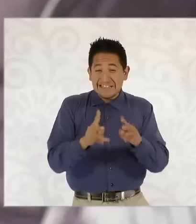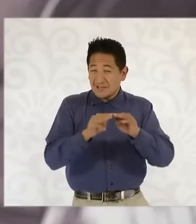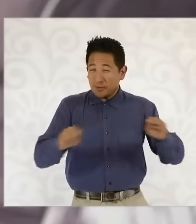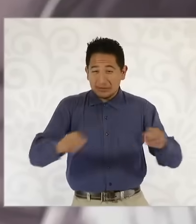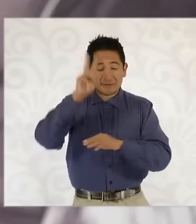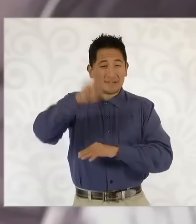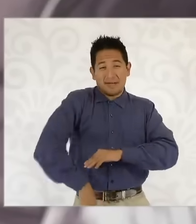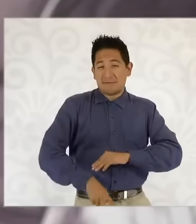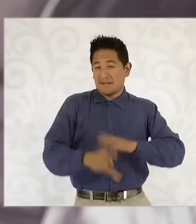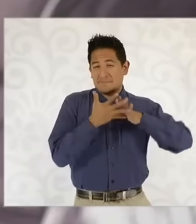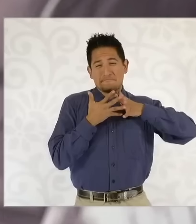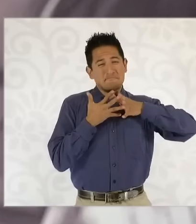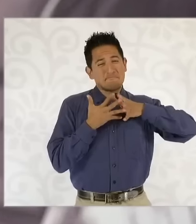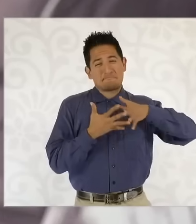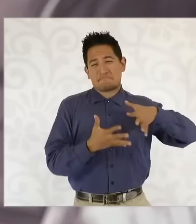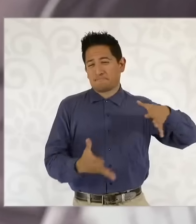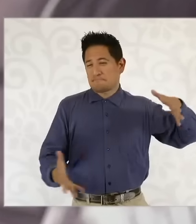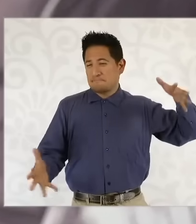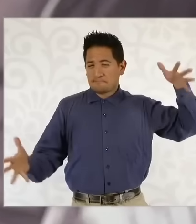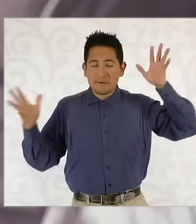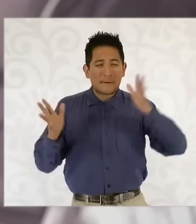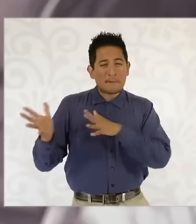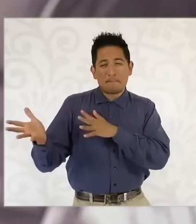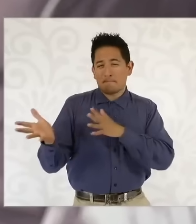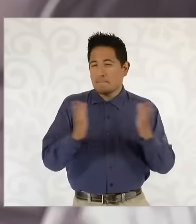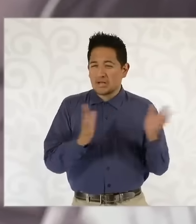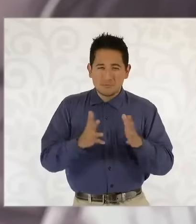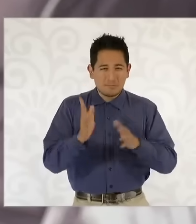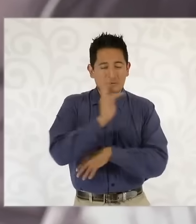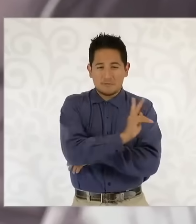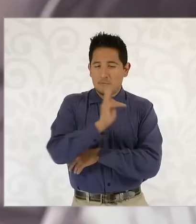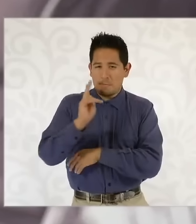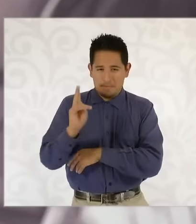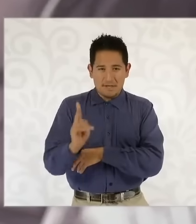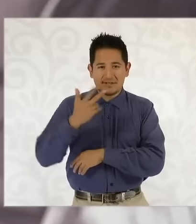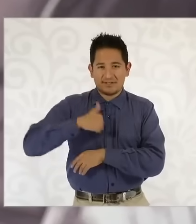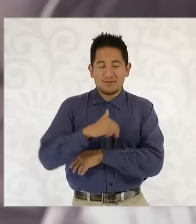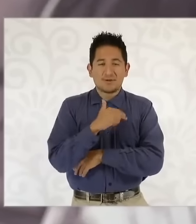es equivalen, por ejemplo, a tender eh es como si tendiéramos nueve líneas de aquí a